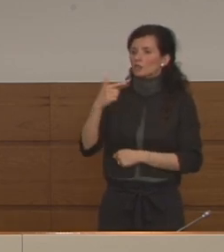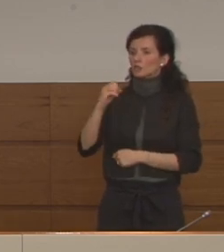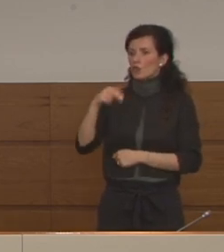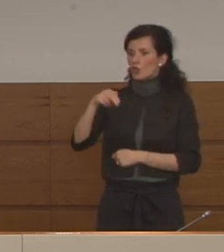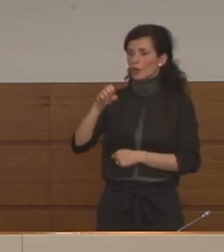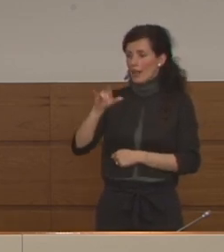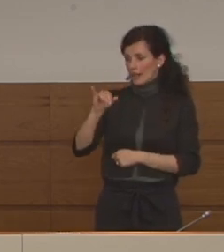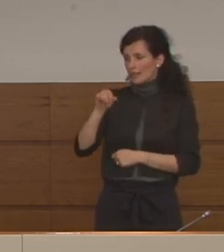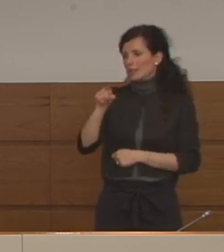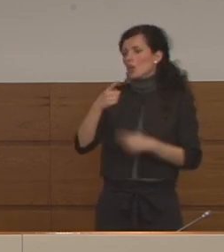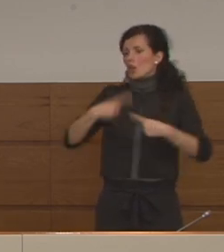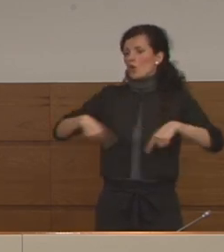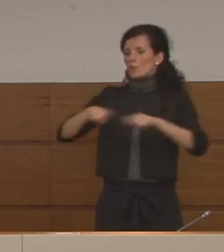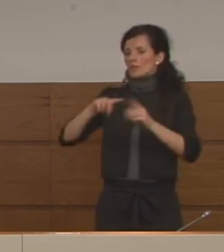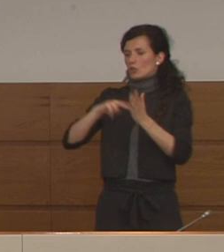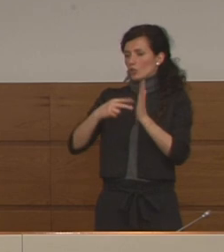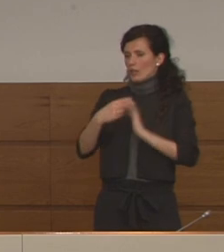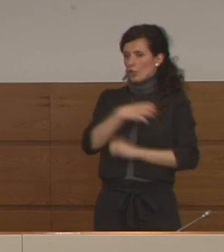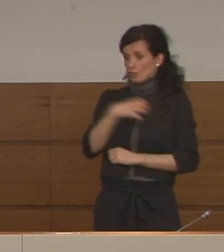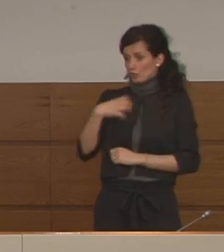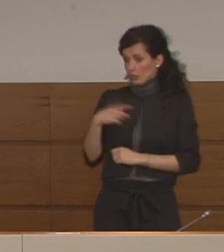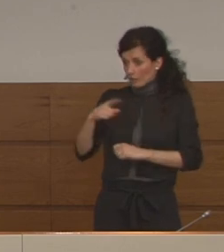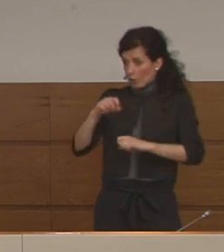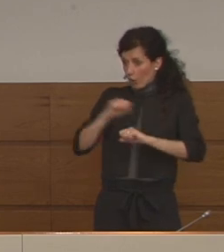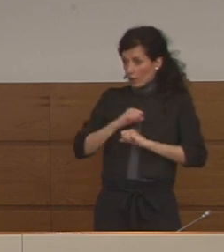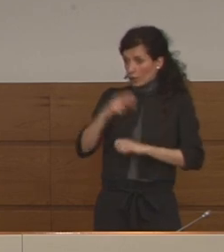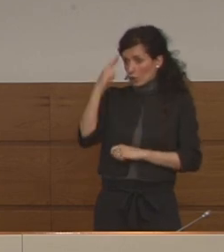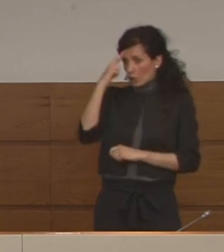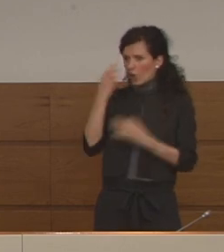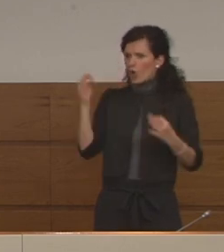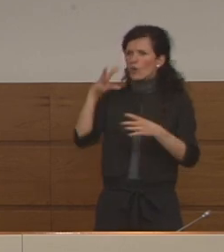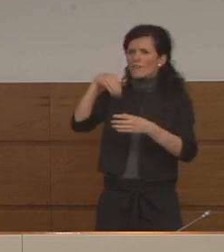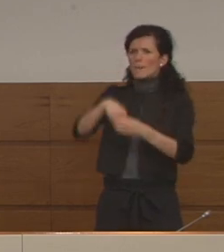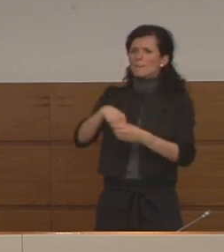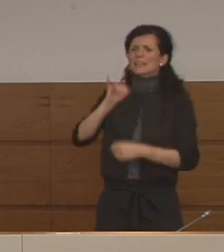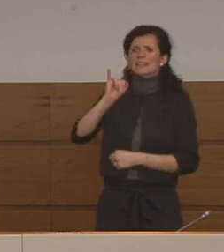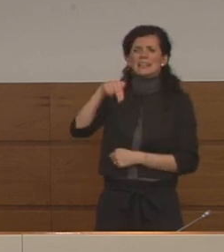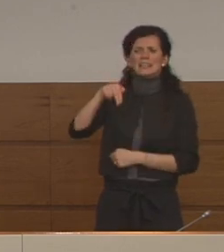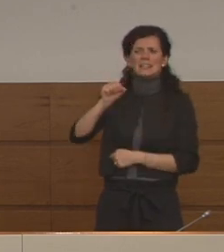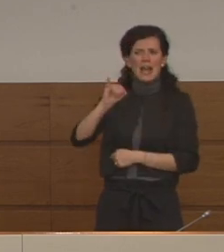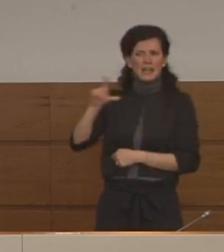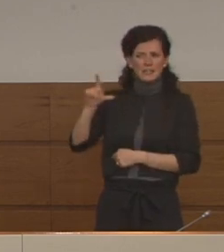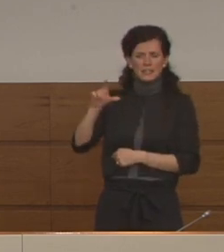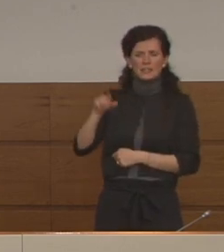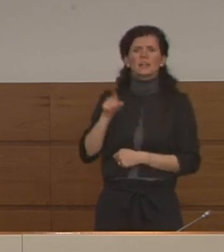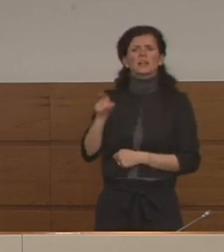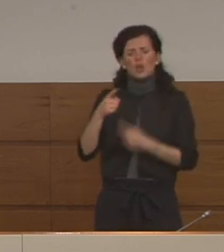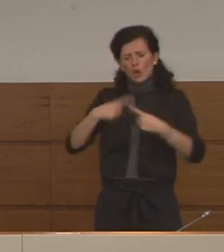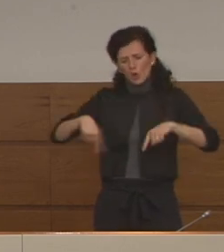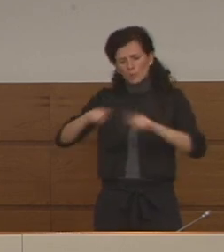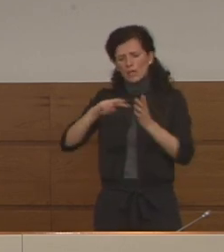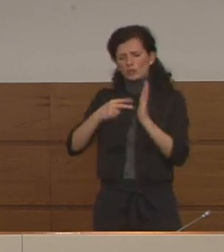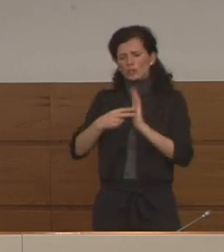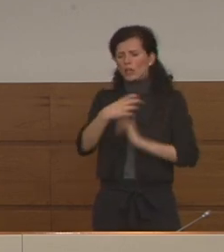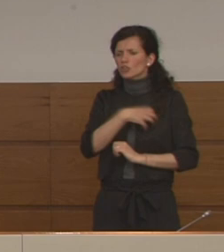Comitato Tecnico Scientifico di cui ricordo fa parte anche l'Inail. Io vorrei sapere chiaramente il Comitato Tecnico Scientifico che indicazioni ha